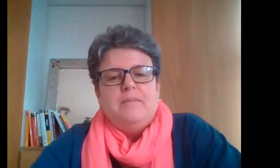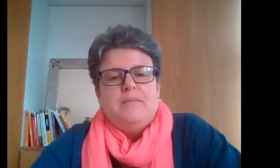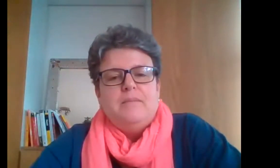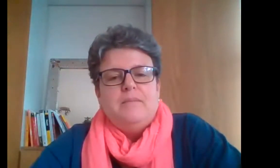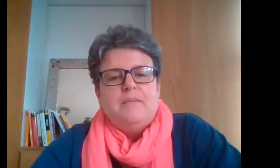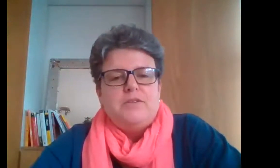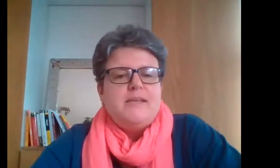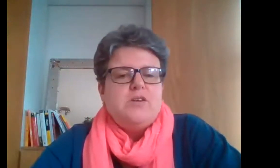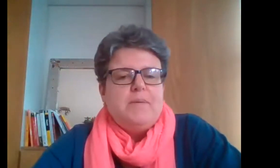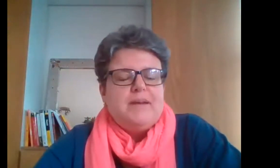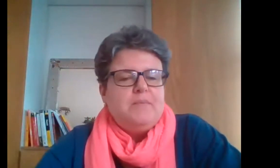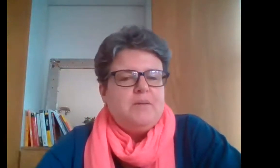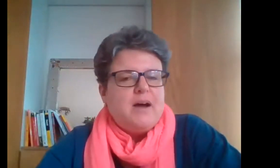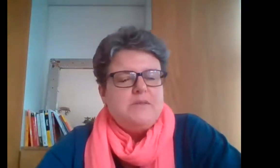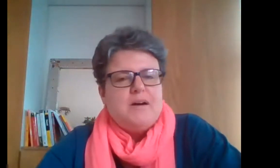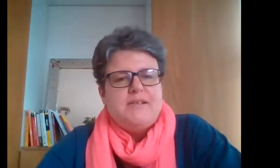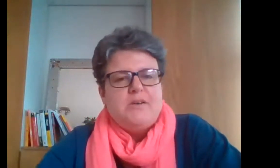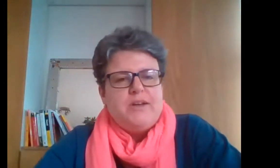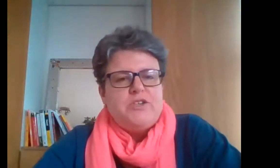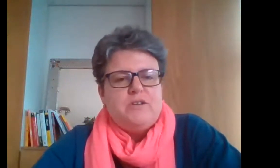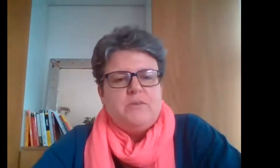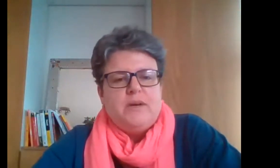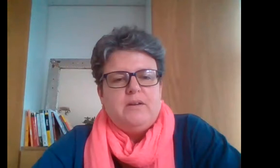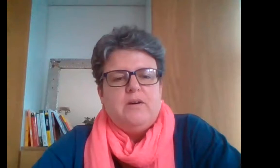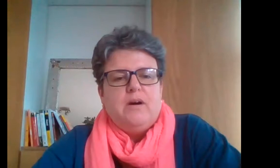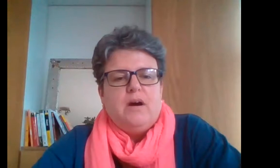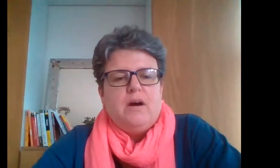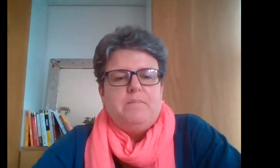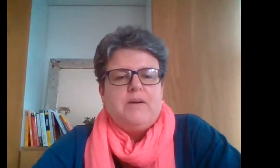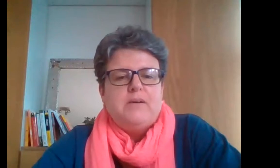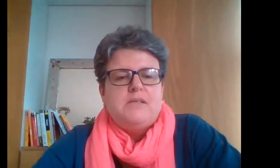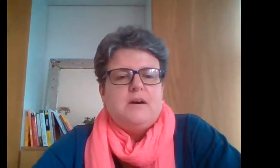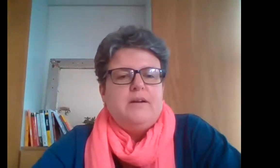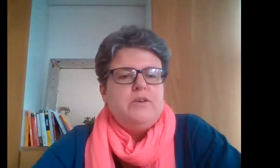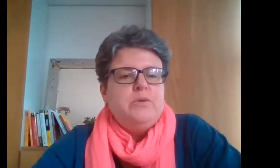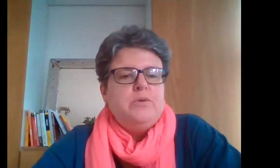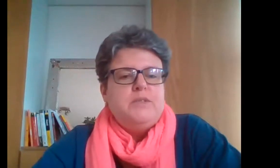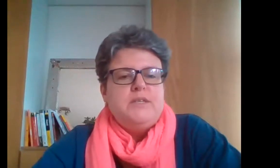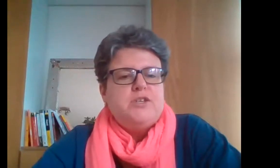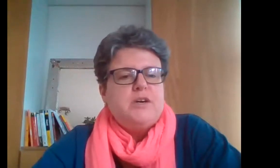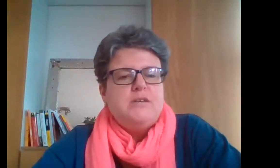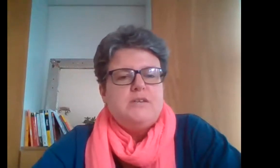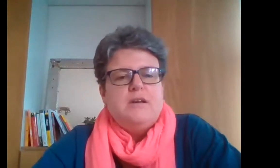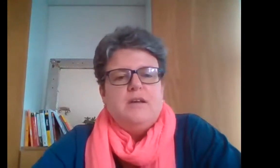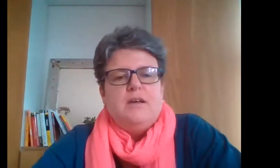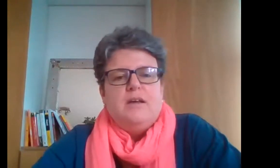في موضوع اليوم طلب مني الإجابة على السؤال: هل الأهالي هم المعلمون الجدد؟